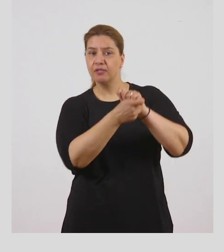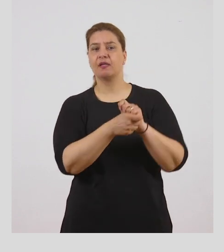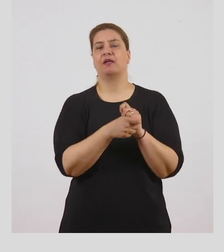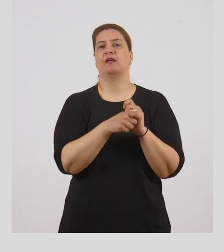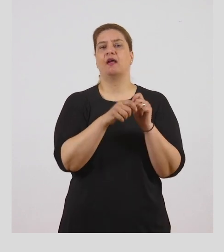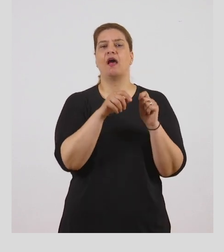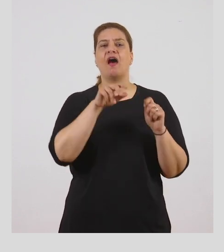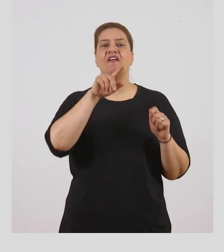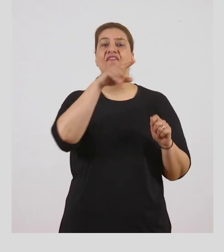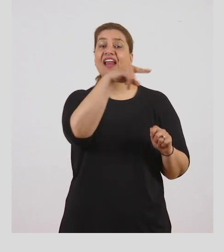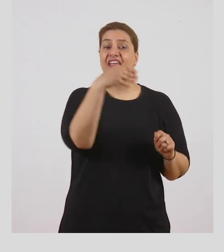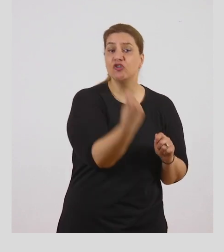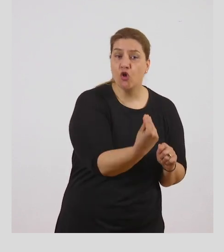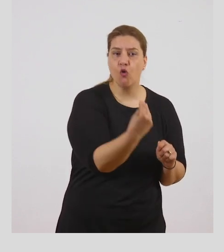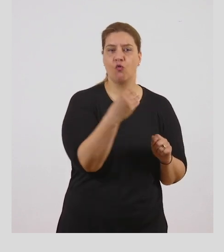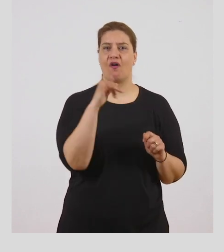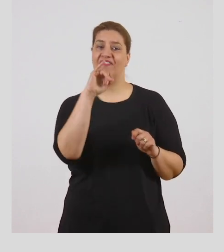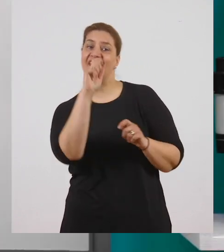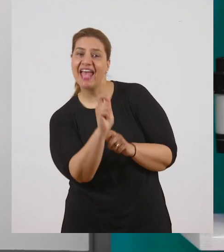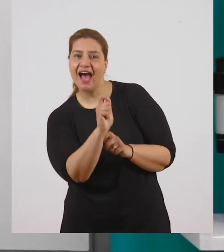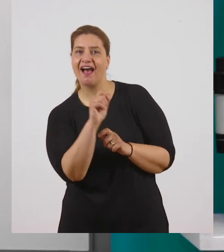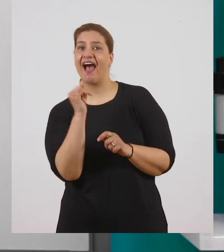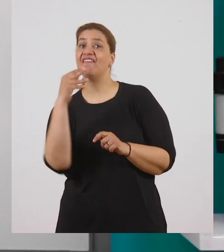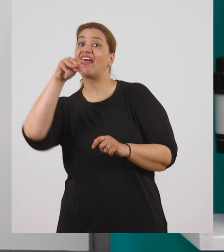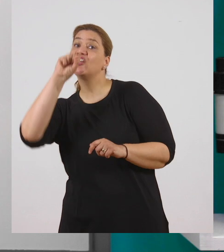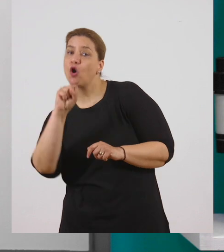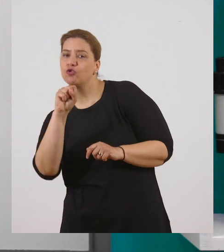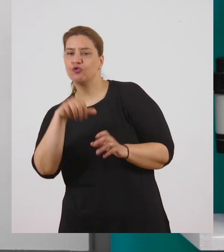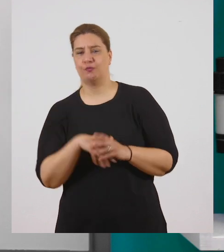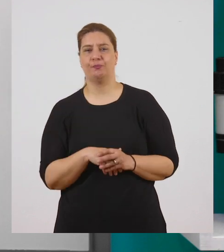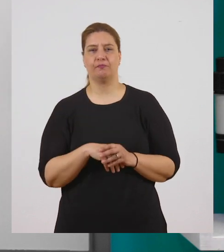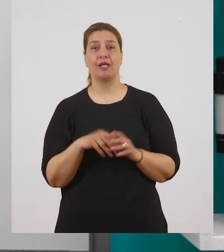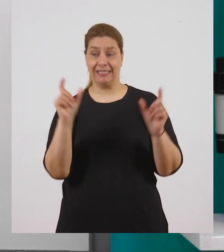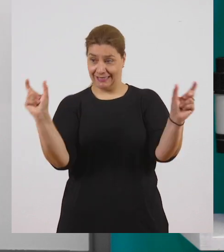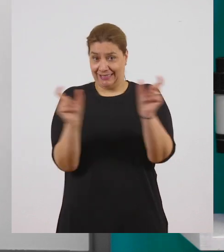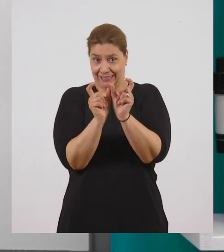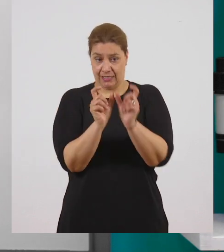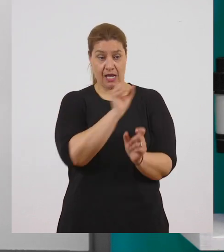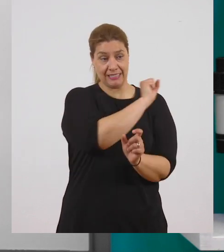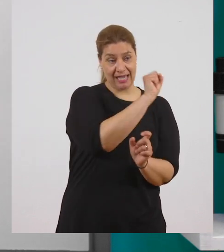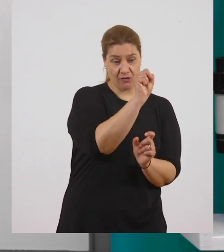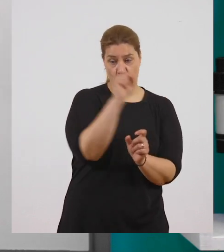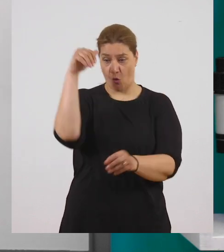Και οι σύνθετες λέξεις... όπως Σάββατο και βράδυ, Σαββατόβραδο.